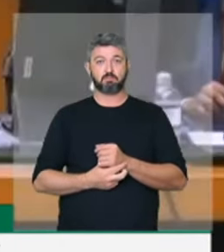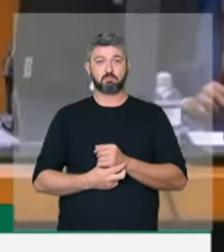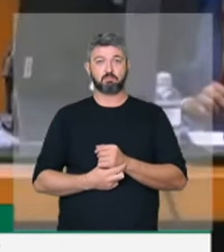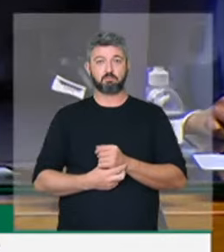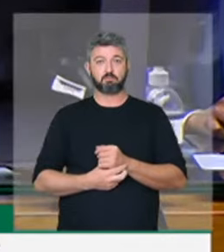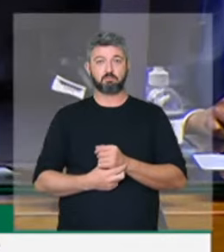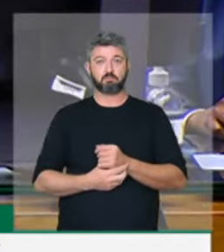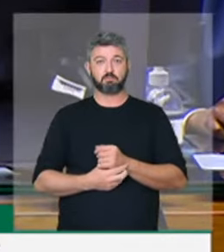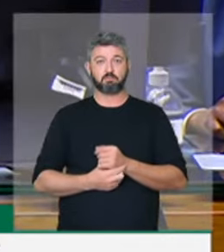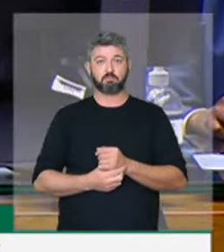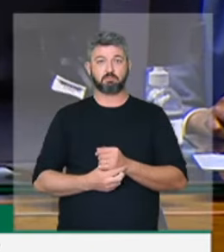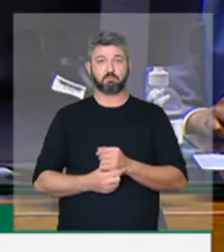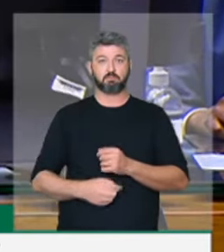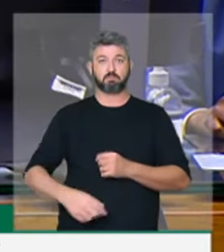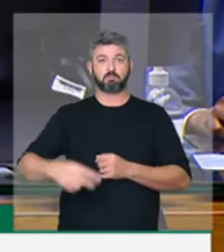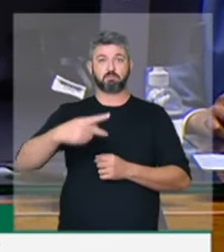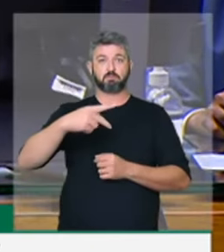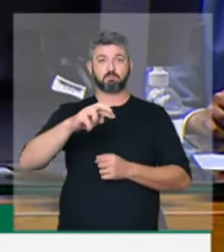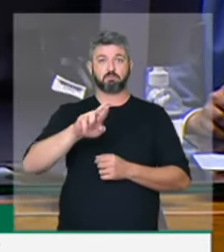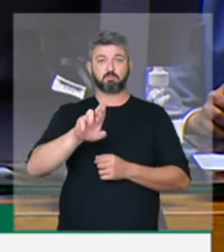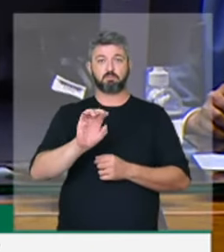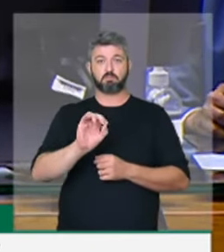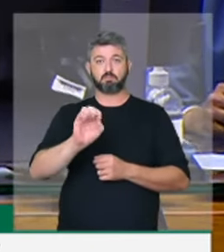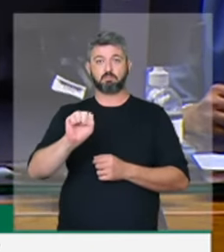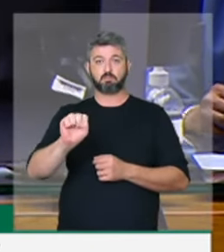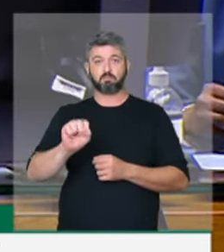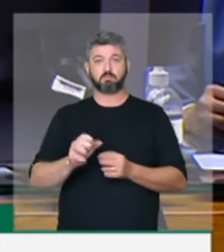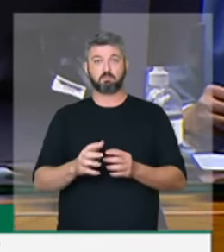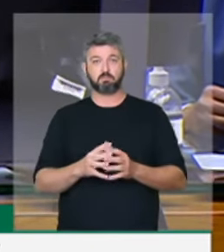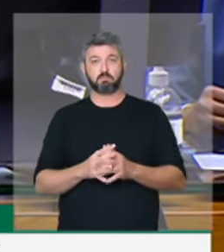ORIENTA O PROS . -- [DEPUTADO]: PROS ORIENTA SIM, SENHOR